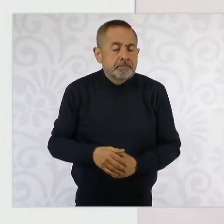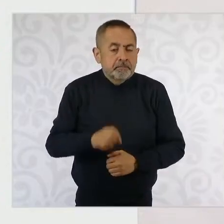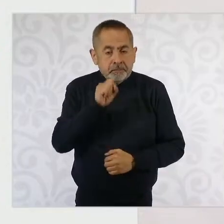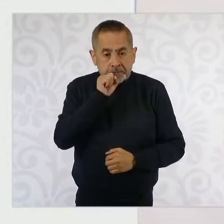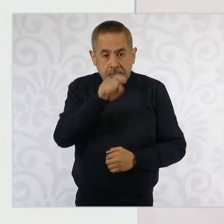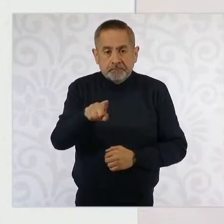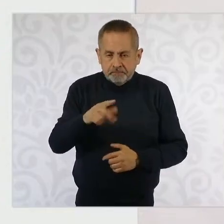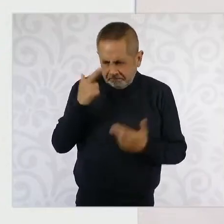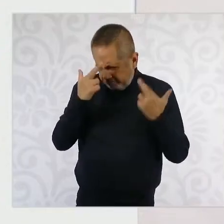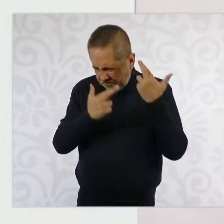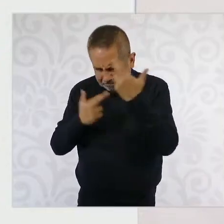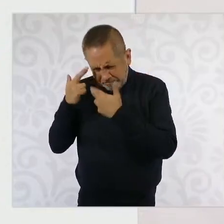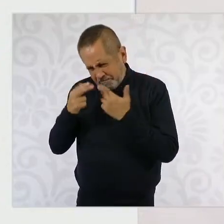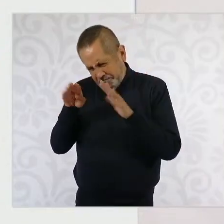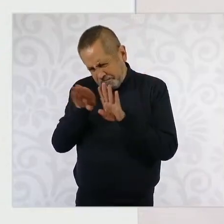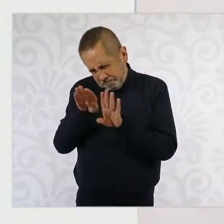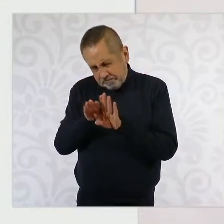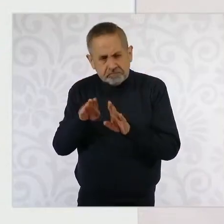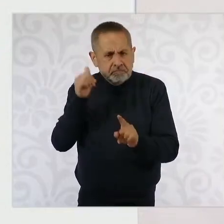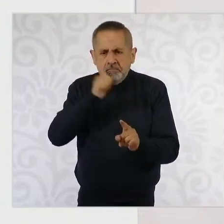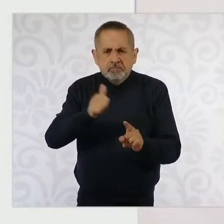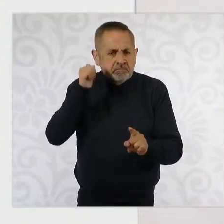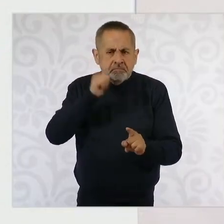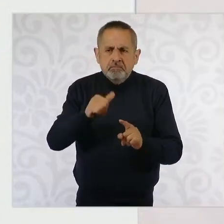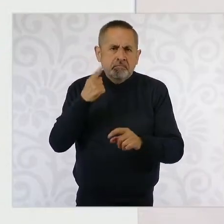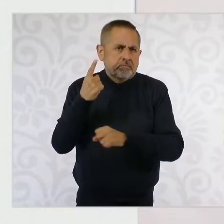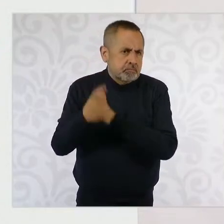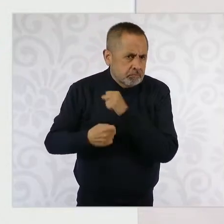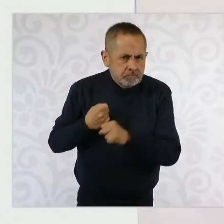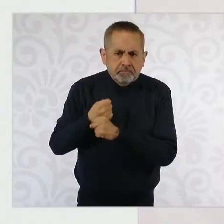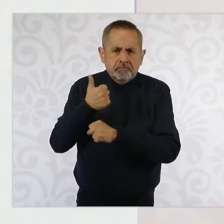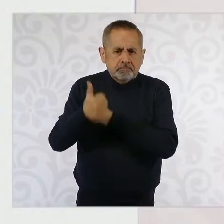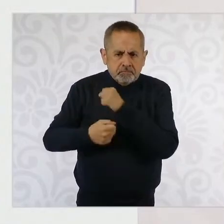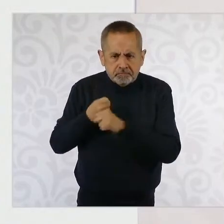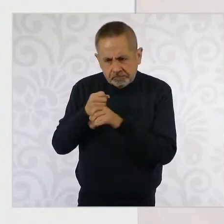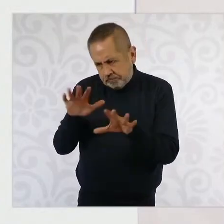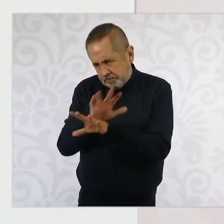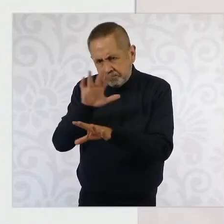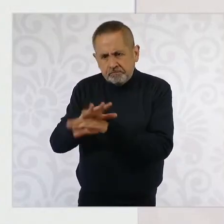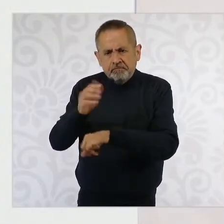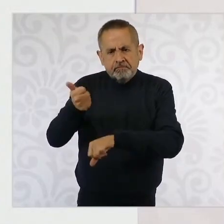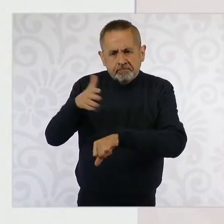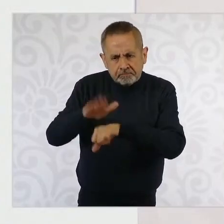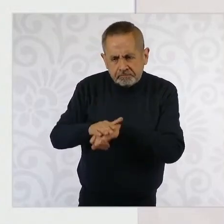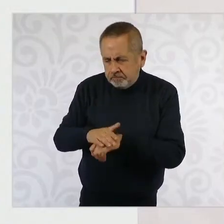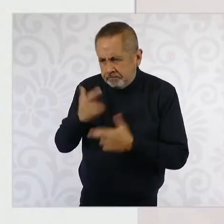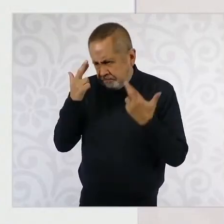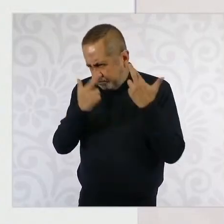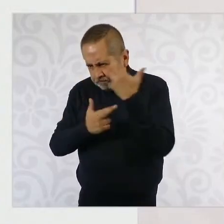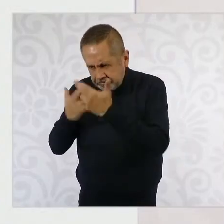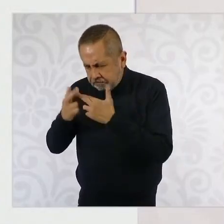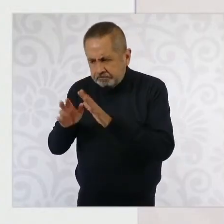revisión normal como se hace en cualquier cambio de administración de las deudas a proveedores que